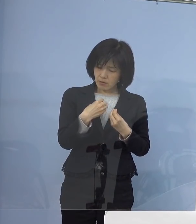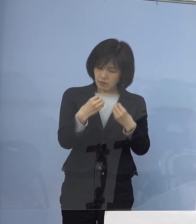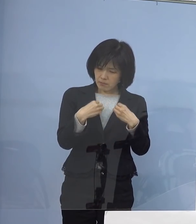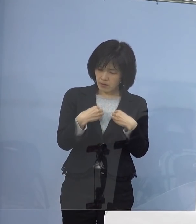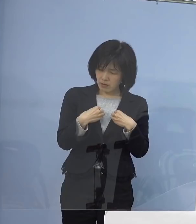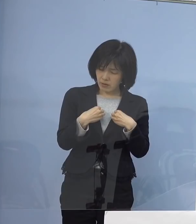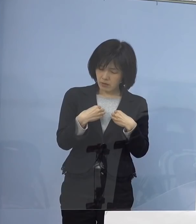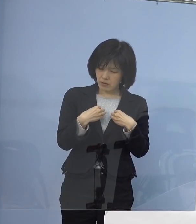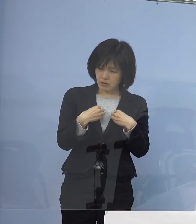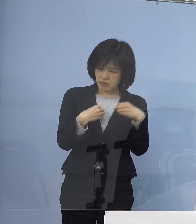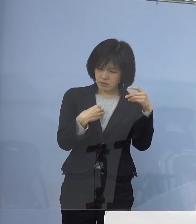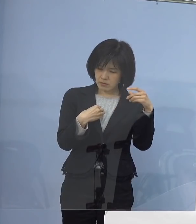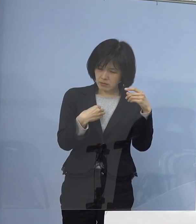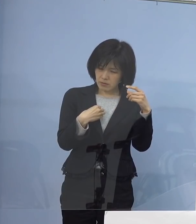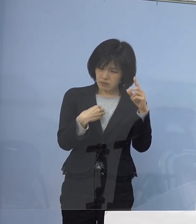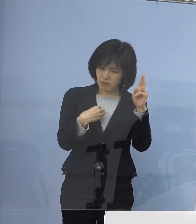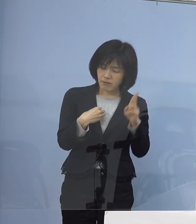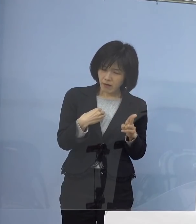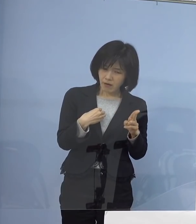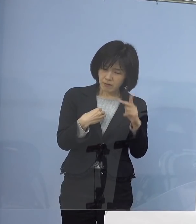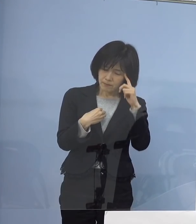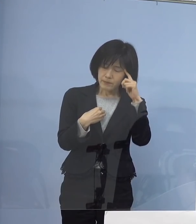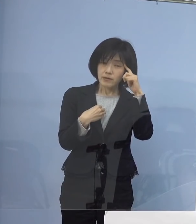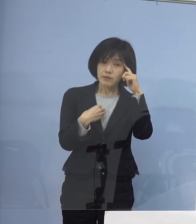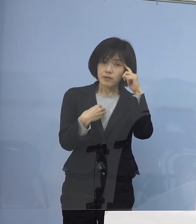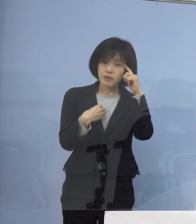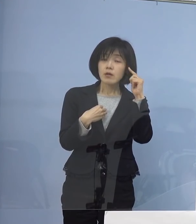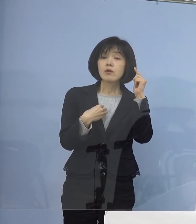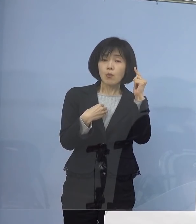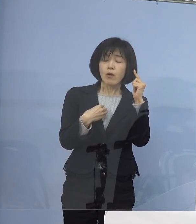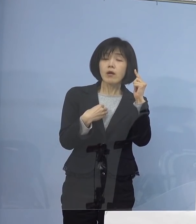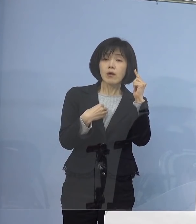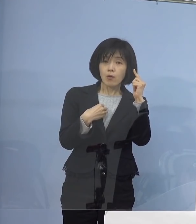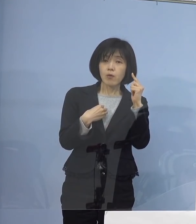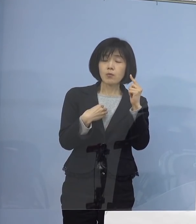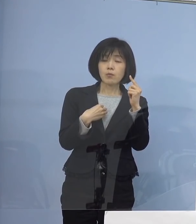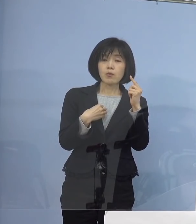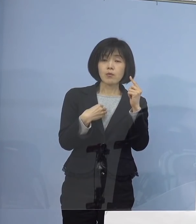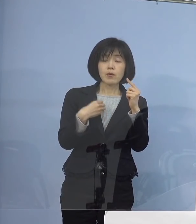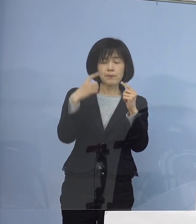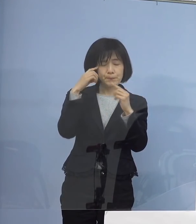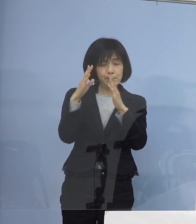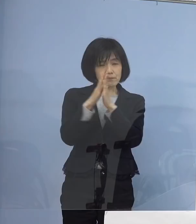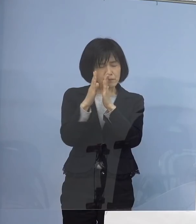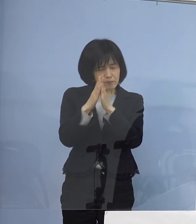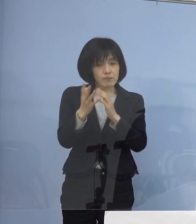こうしたやはり気づきを これまで以上に持っていただく必要がありまして